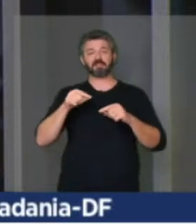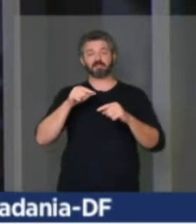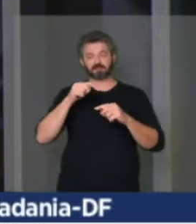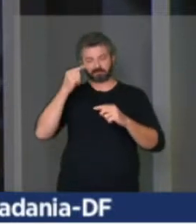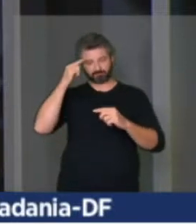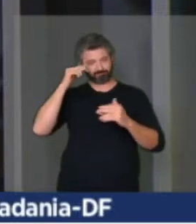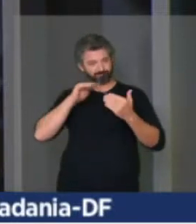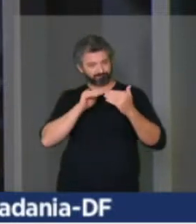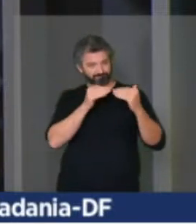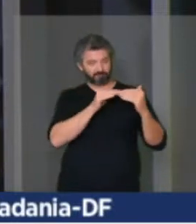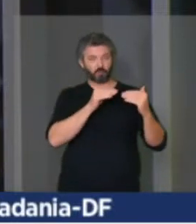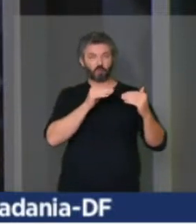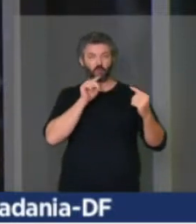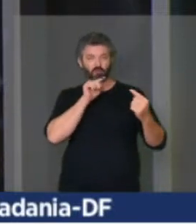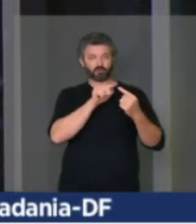EXAME. UMA DAS PREMISSAS DOS NOSSOS SUBSTITUTIVOS É